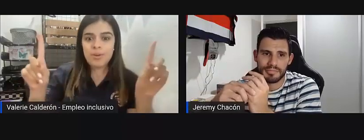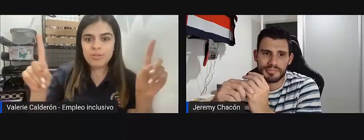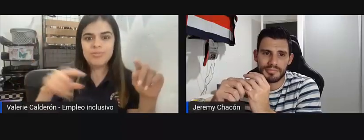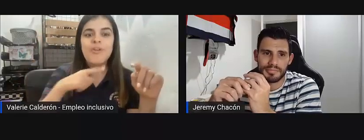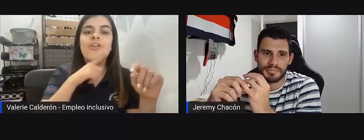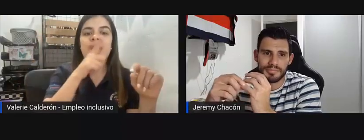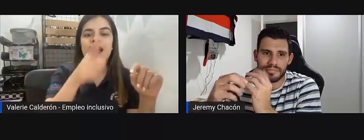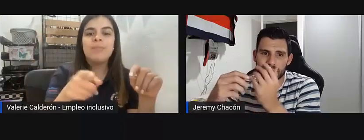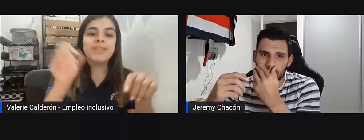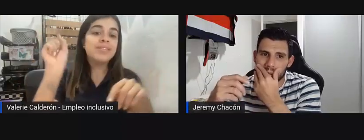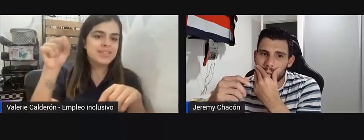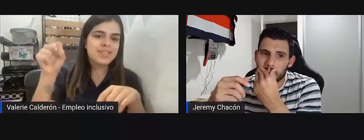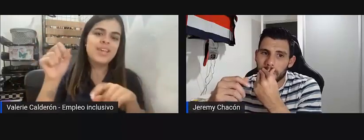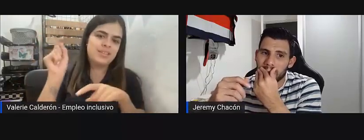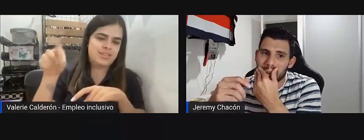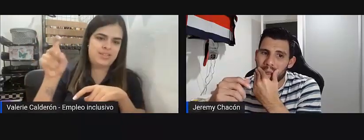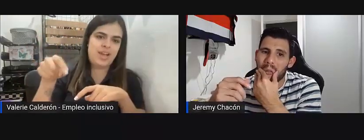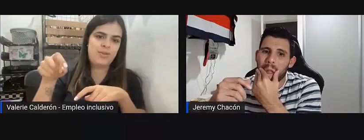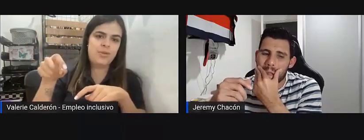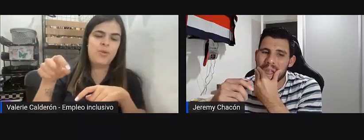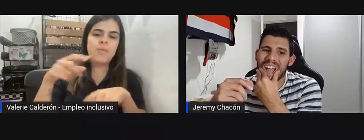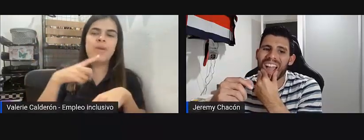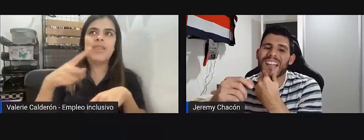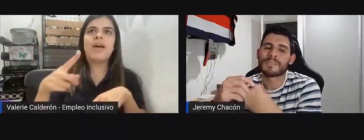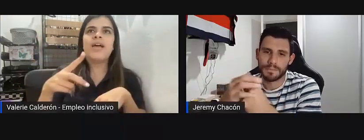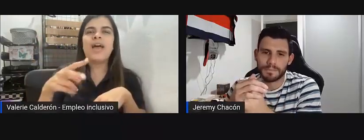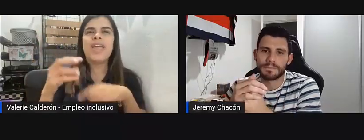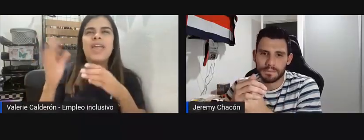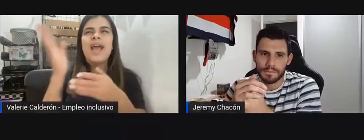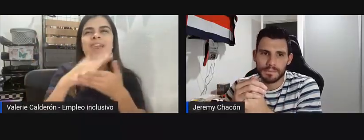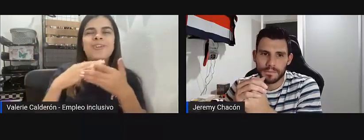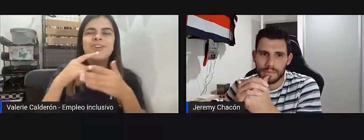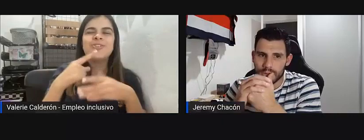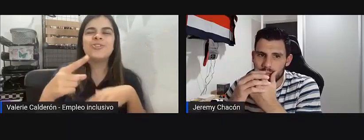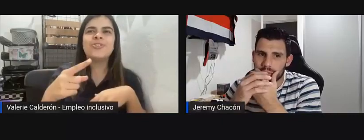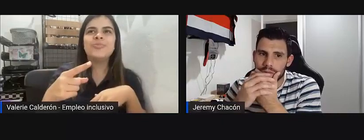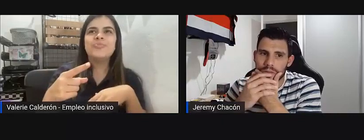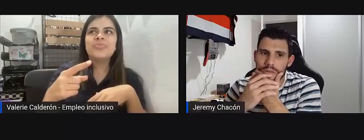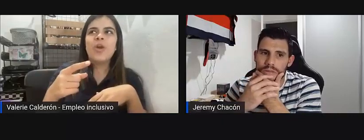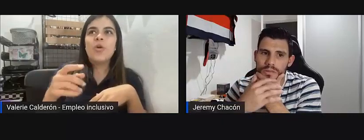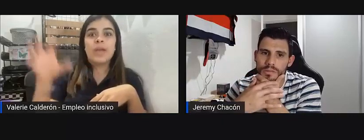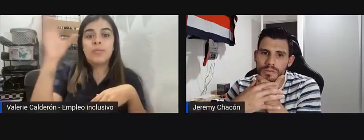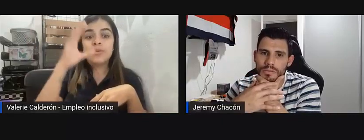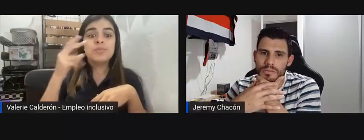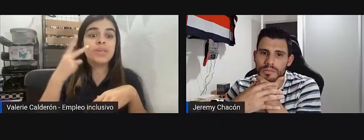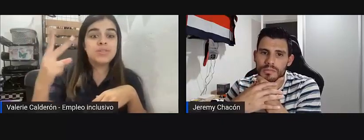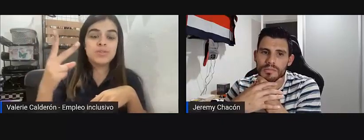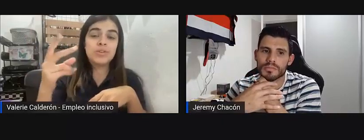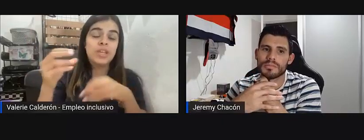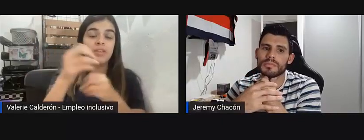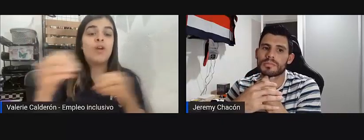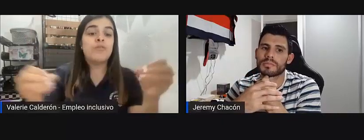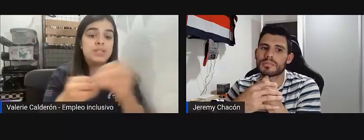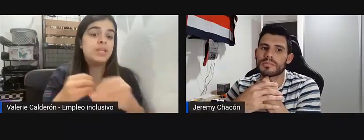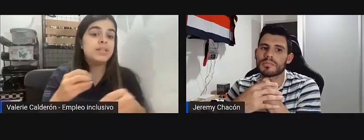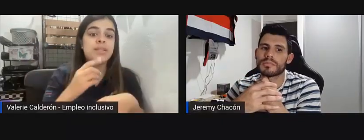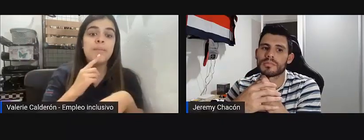realmente sí es necesario verdad hay algo que yo o que hemos visto y de la oficina siempre